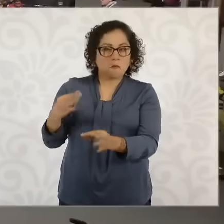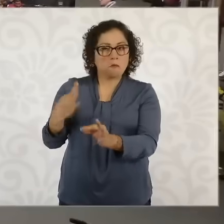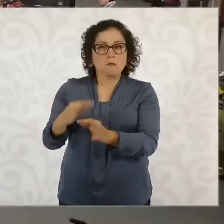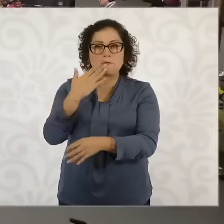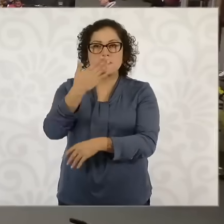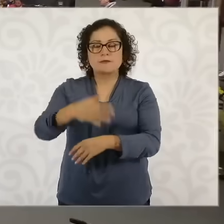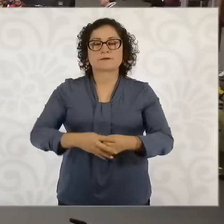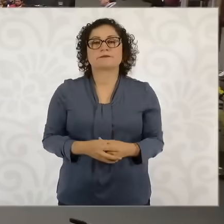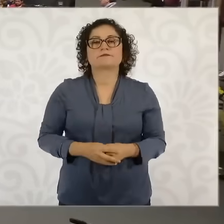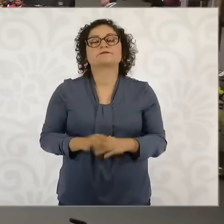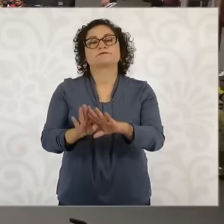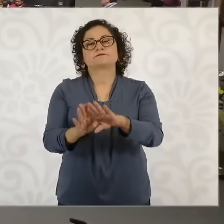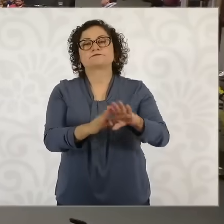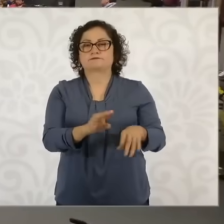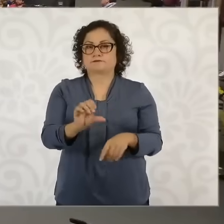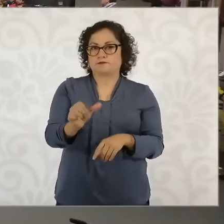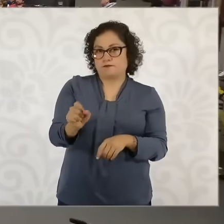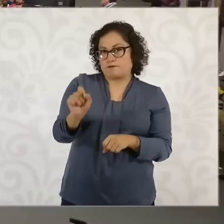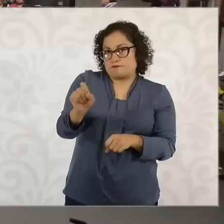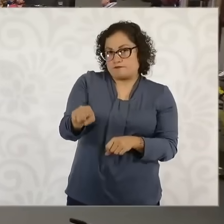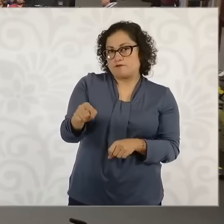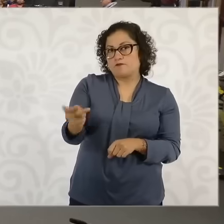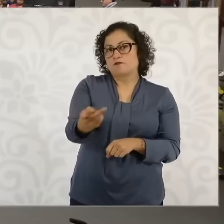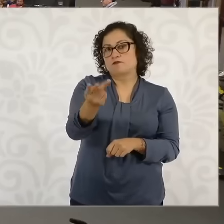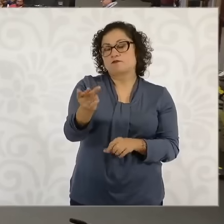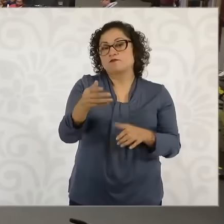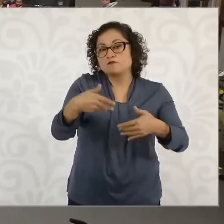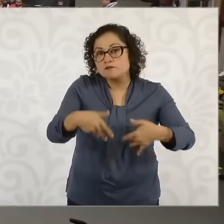general, sobre este sentido también eh es verdad, porque por ahí surgieron rumores de que Banco